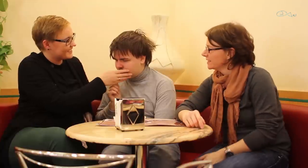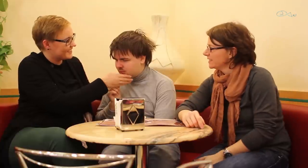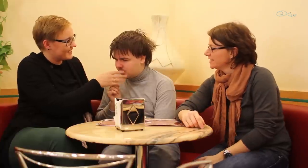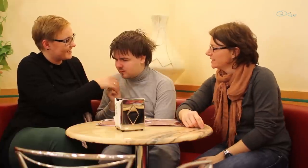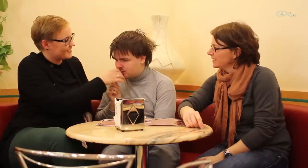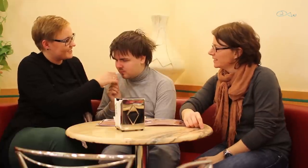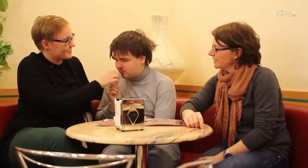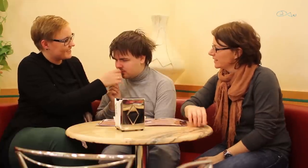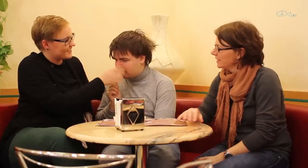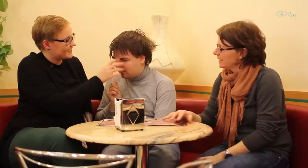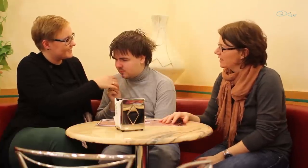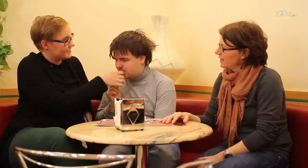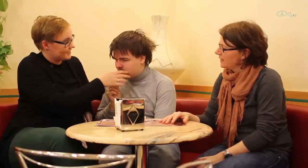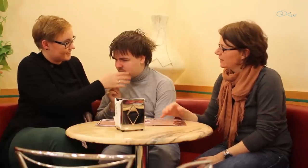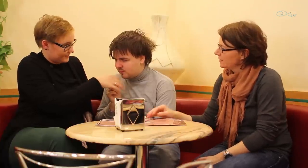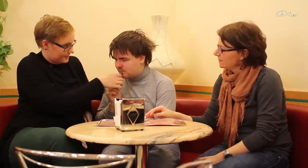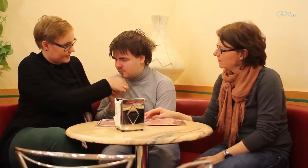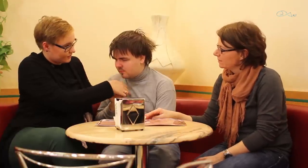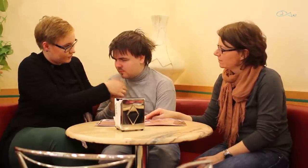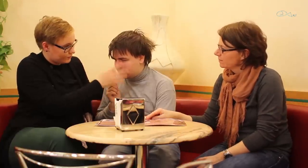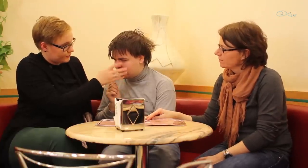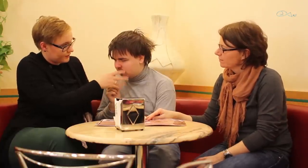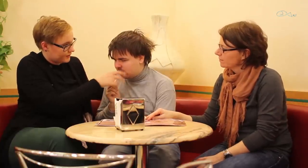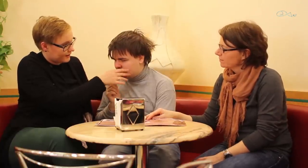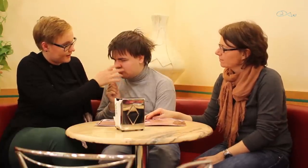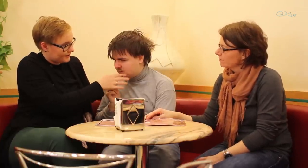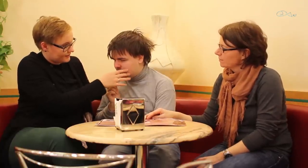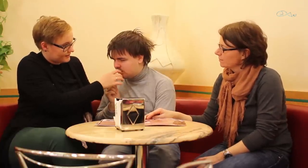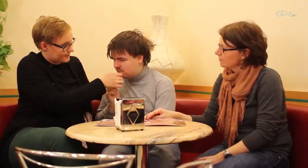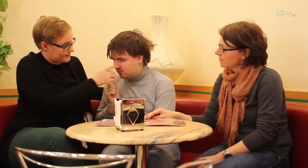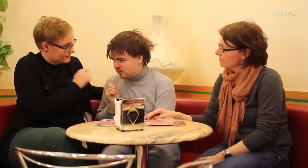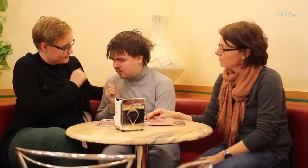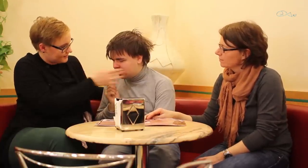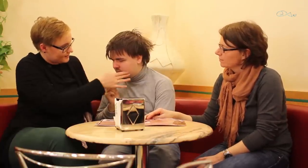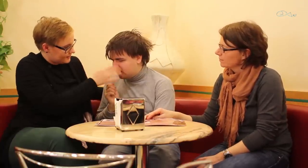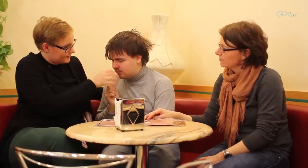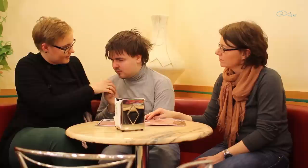Laura übersetzt: Kannst du Katja ein Beispiel aus der Geheimsprache zeigen?